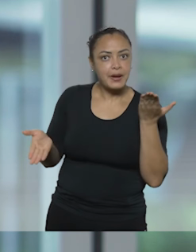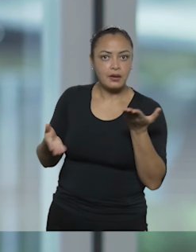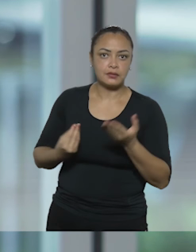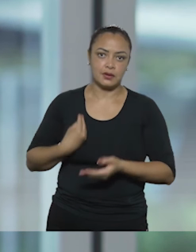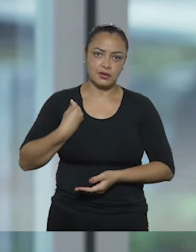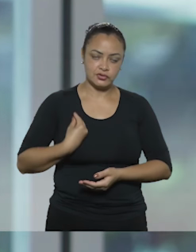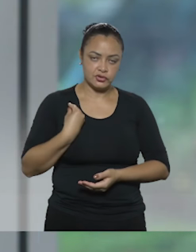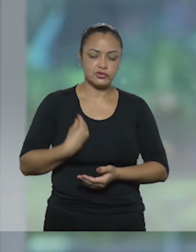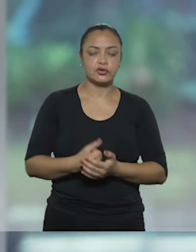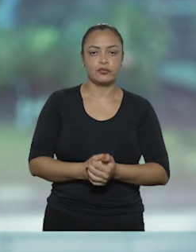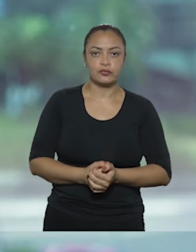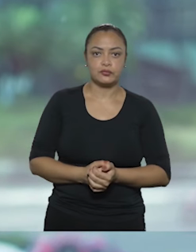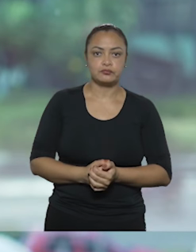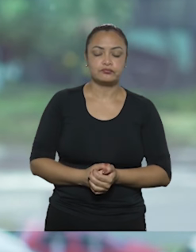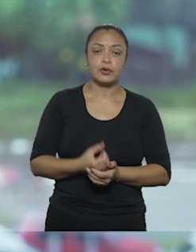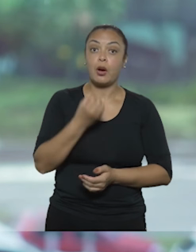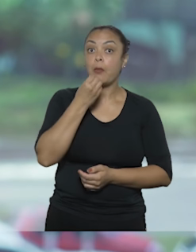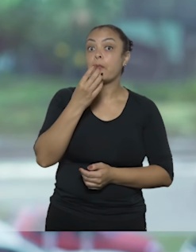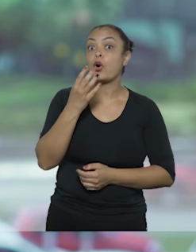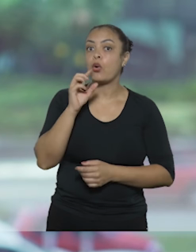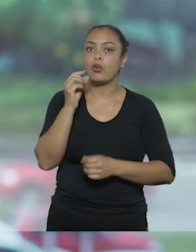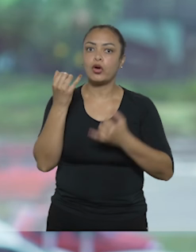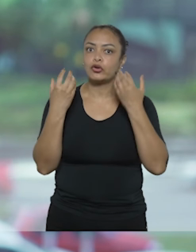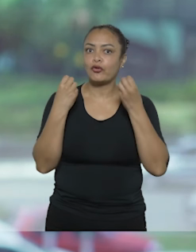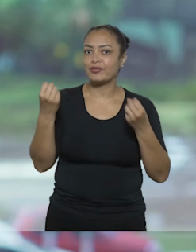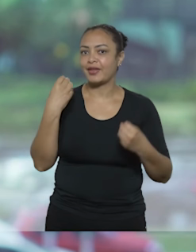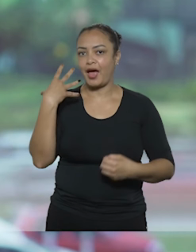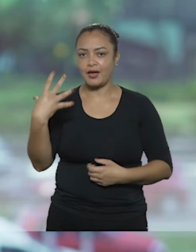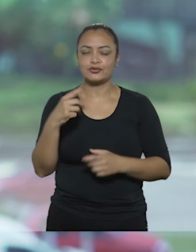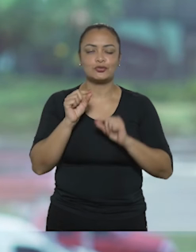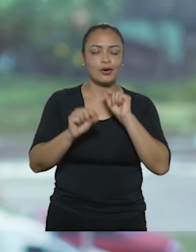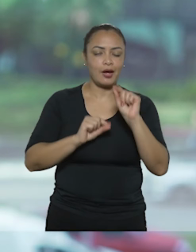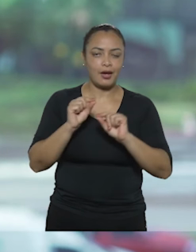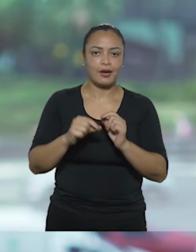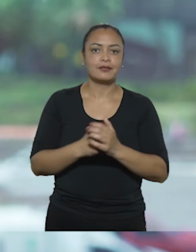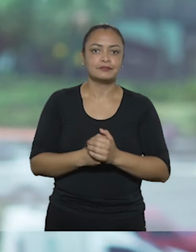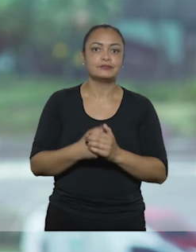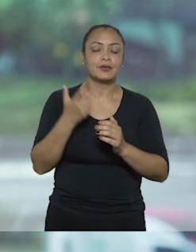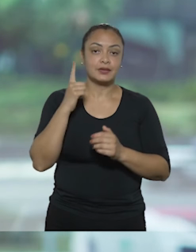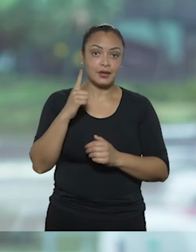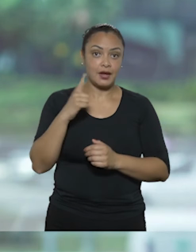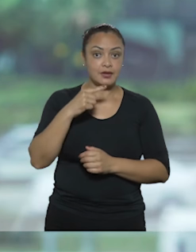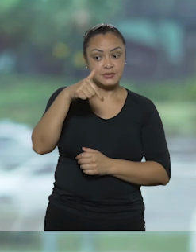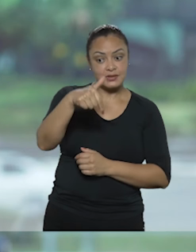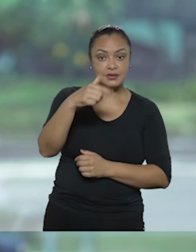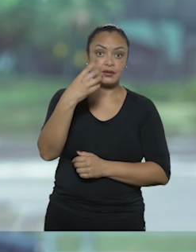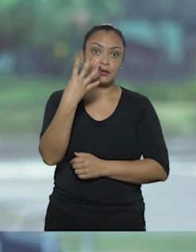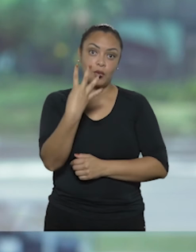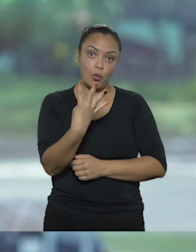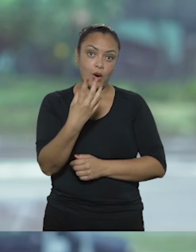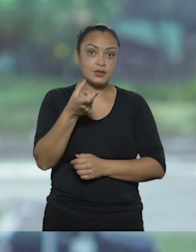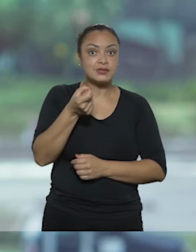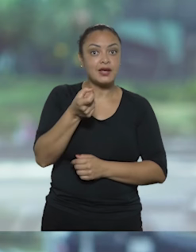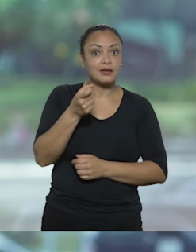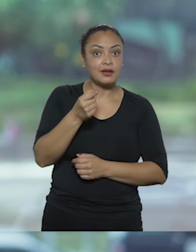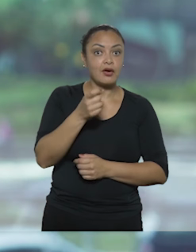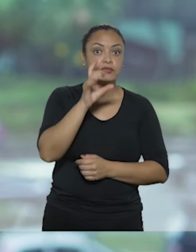carteira. Falando aí de boa notícia, né? Os rendimentos a serem distribuídos aos cotistas do BCIA foram de R$ 0,74/cota.